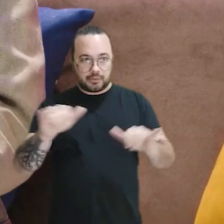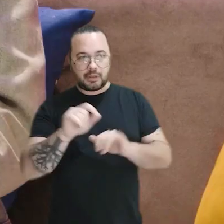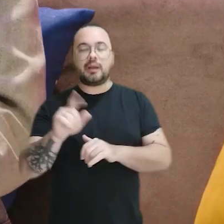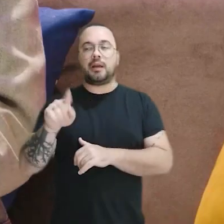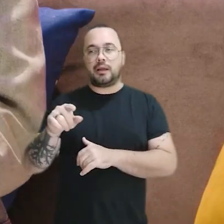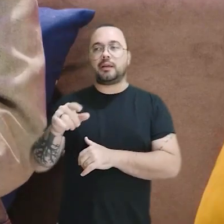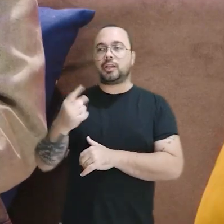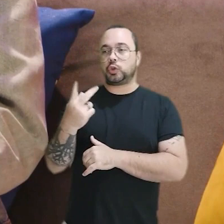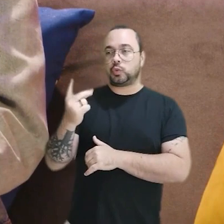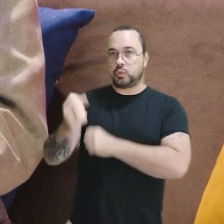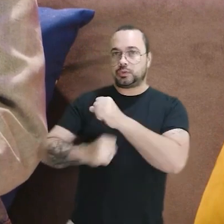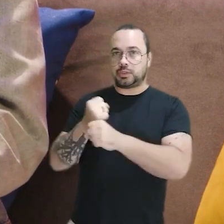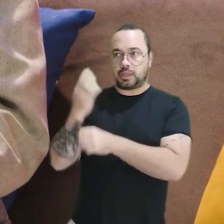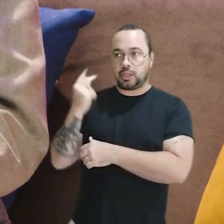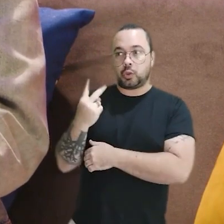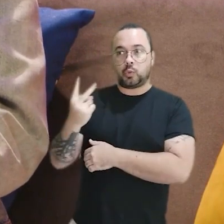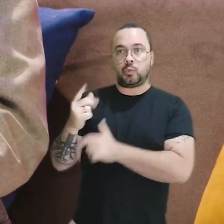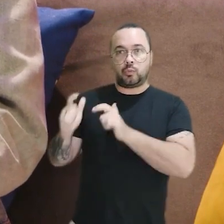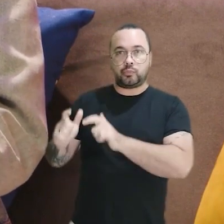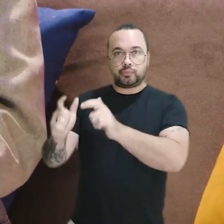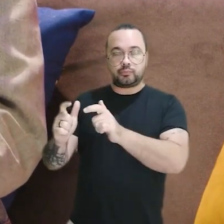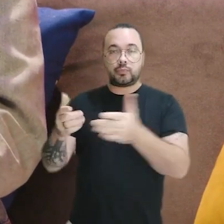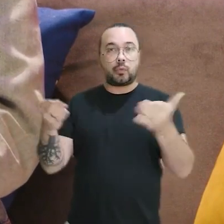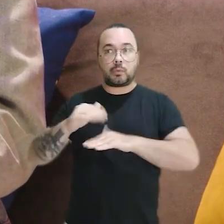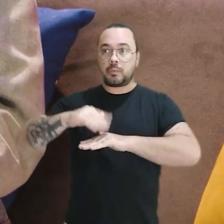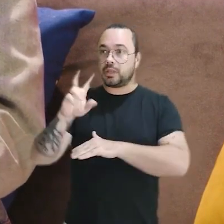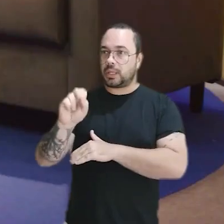Doze anos atrás tinha dois e, hoje, tem mais de 50.